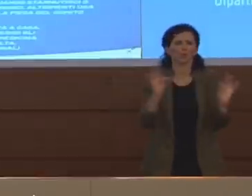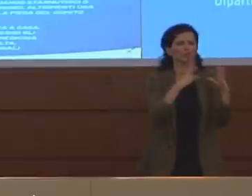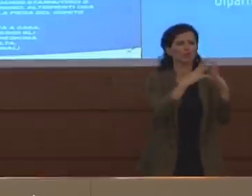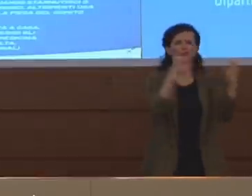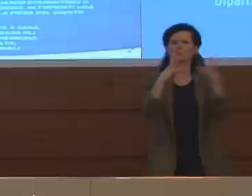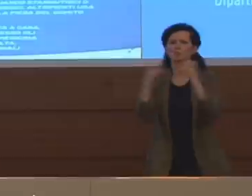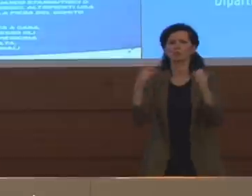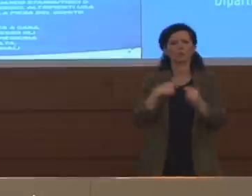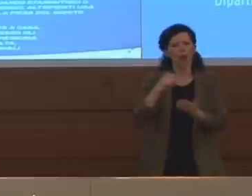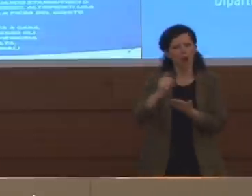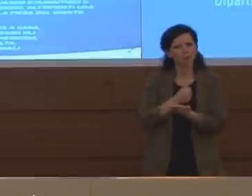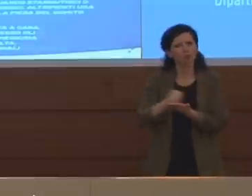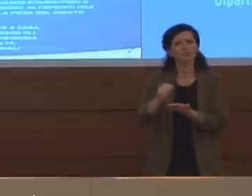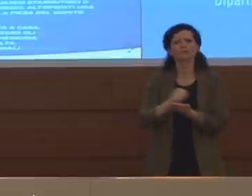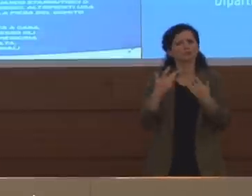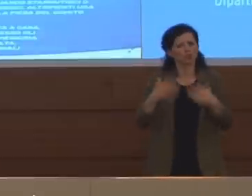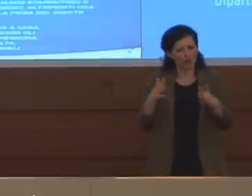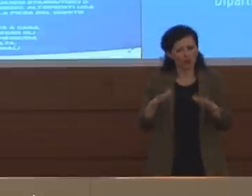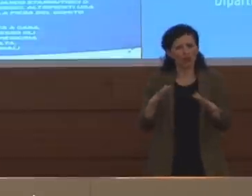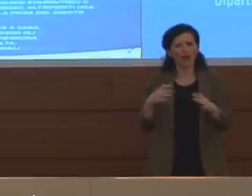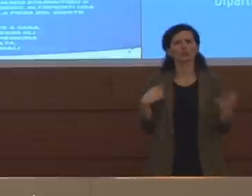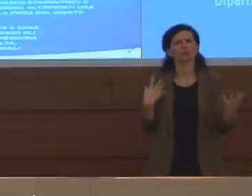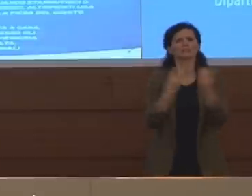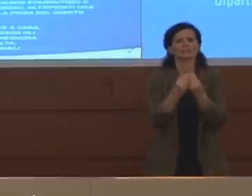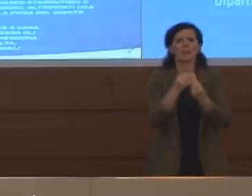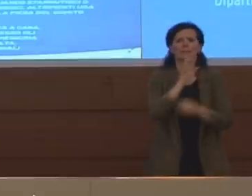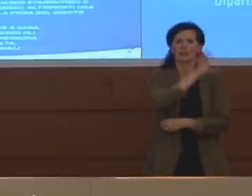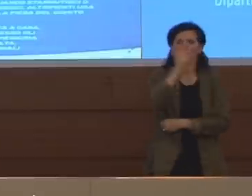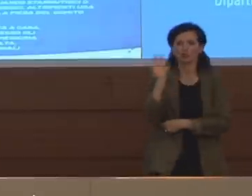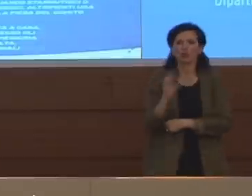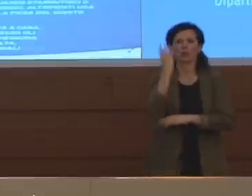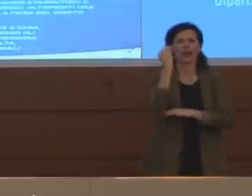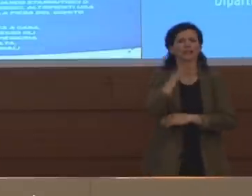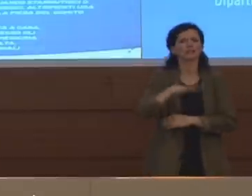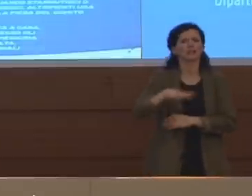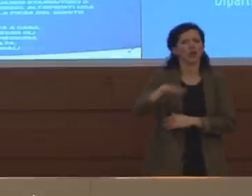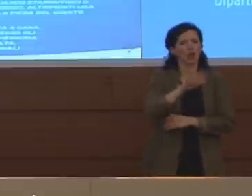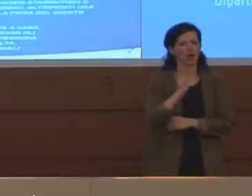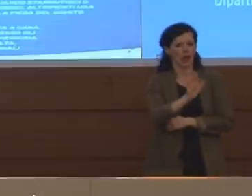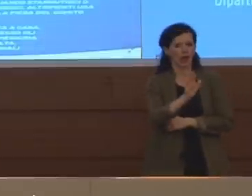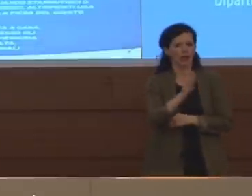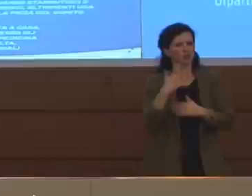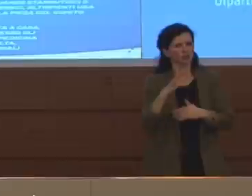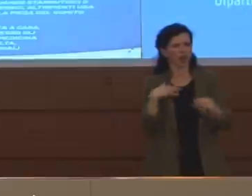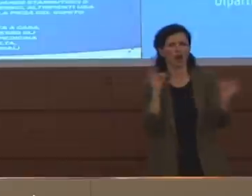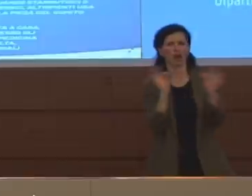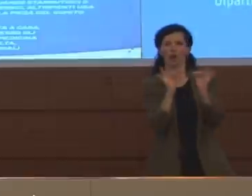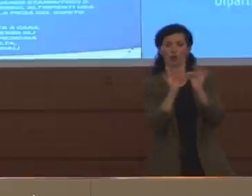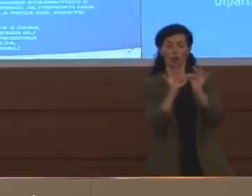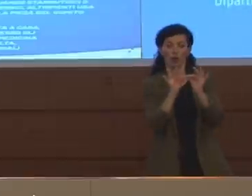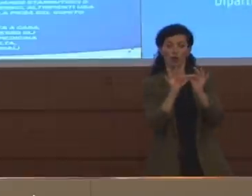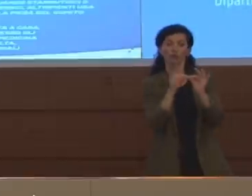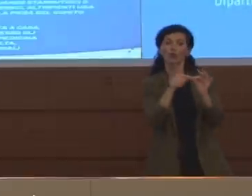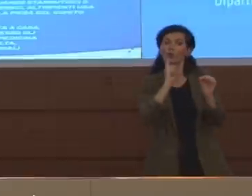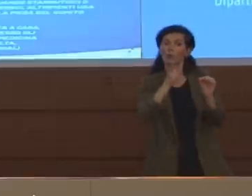insieme con le Regioni e gli enti locali, dove poter accogliere le persone che